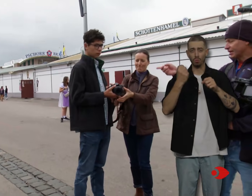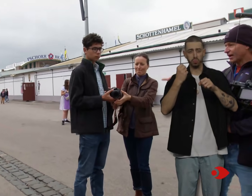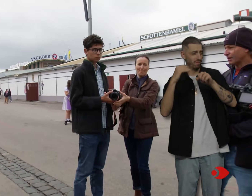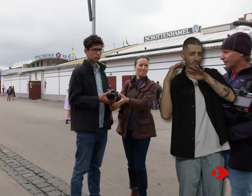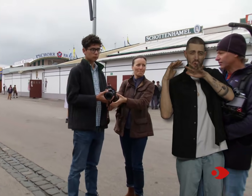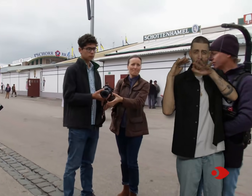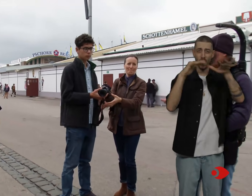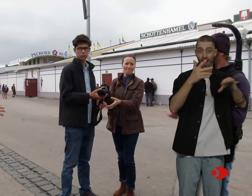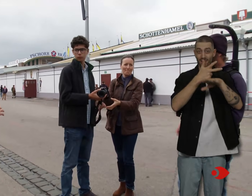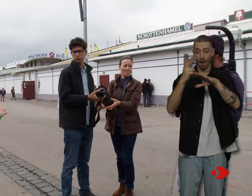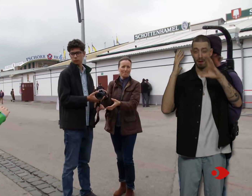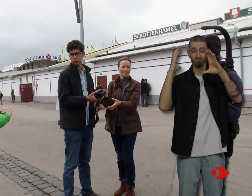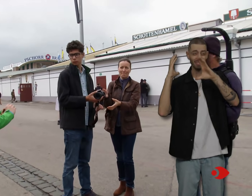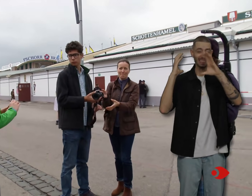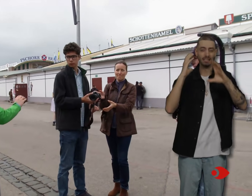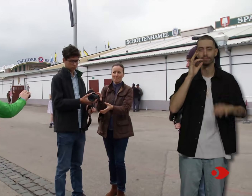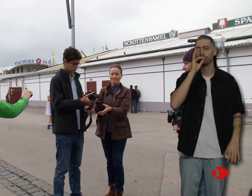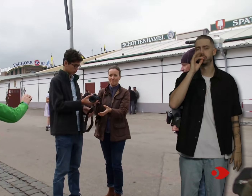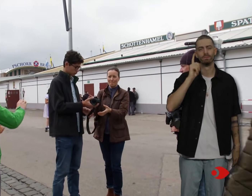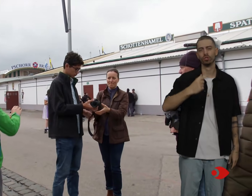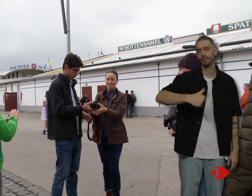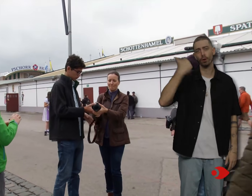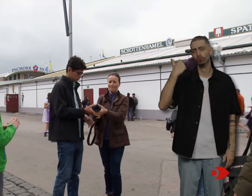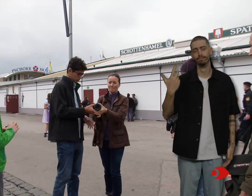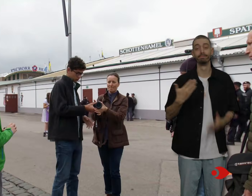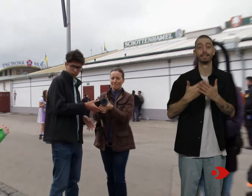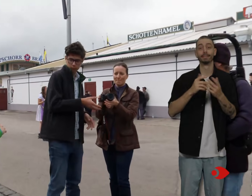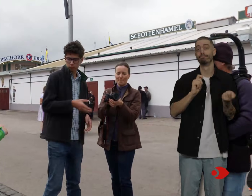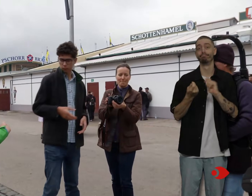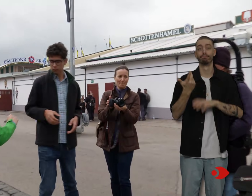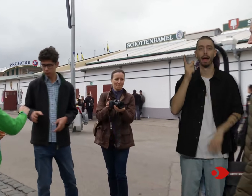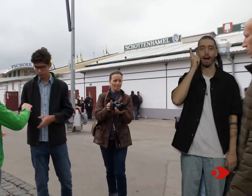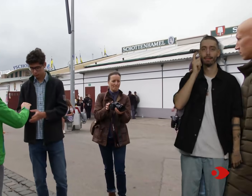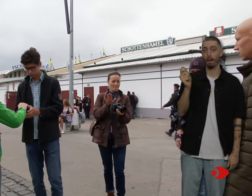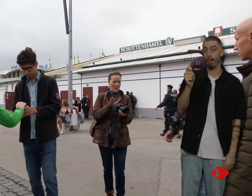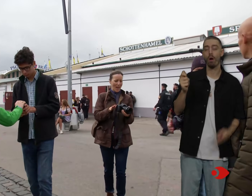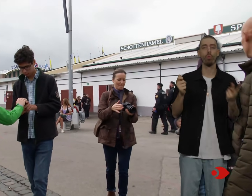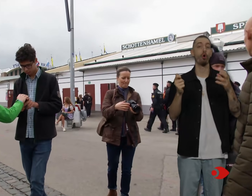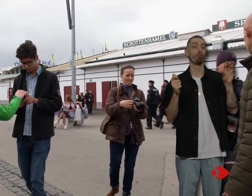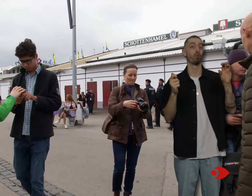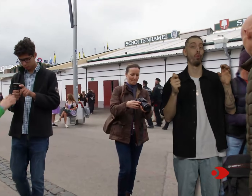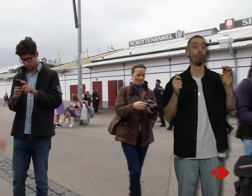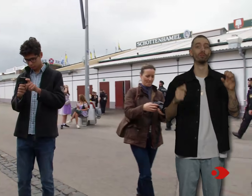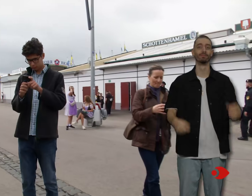Es ist zu voll für die großen Kameras. Drehen geht, wenn, dann nur mit Handy oder Gopro.